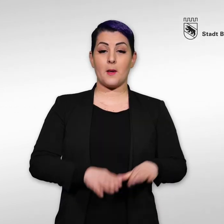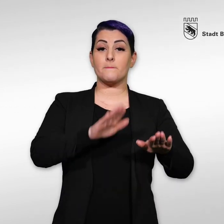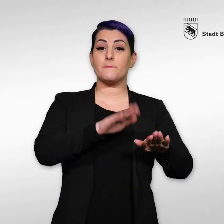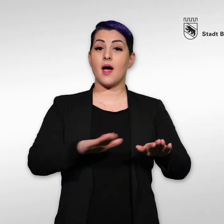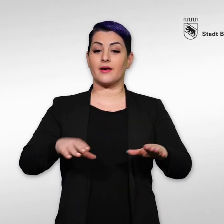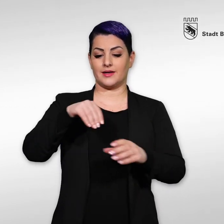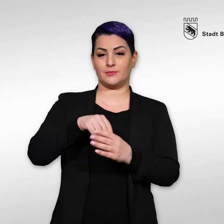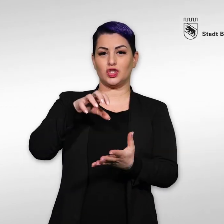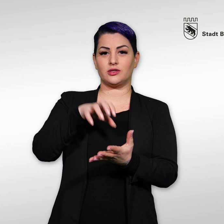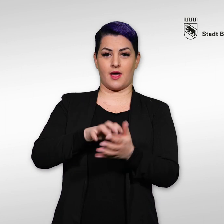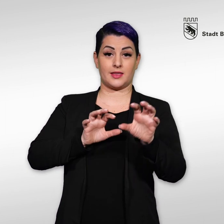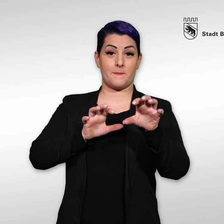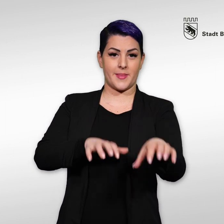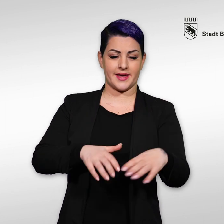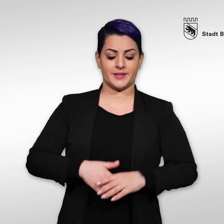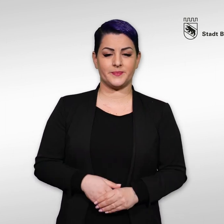Parkieren in der Stadt Bern